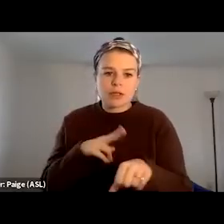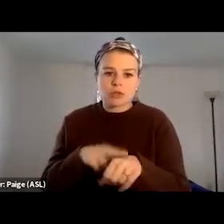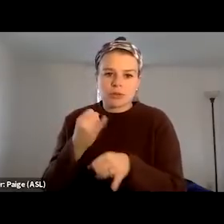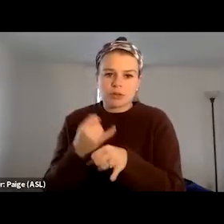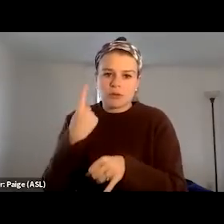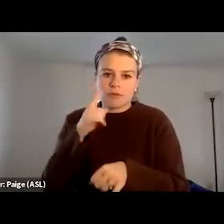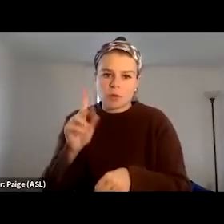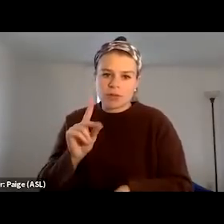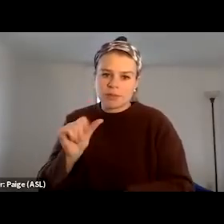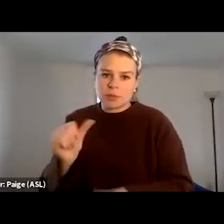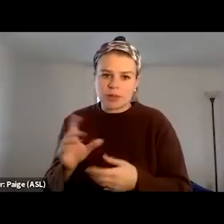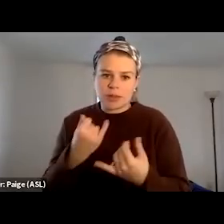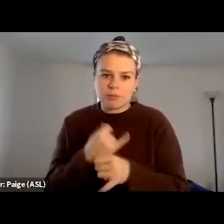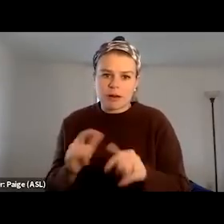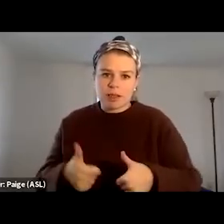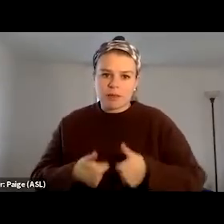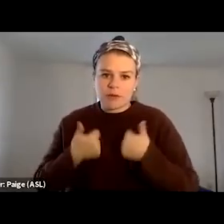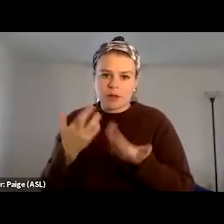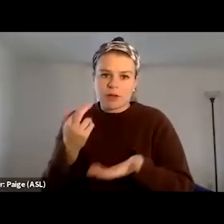no necesariamente representan las opiniones de NIDILRR.